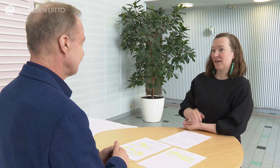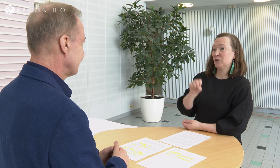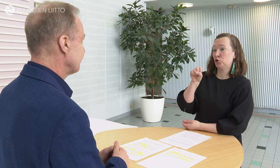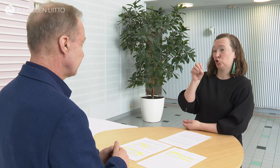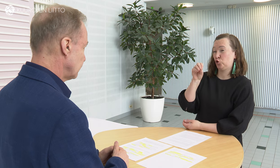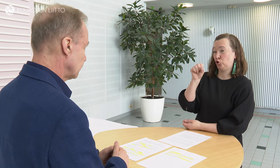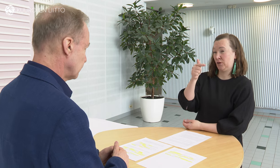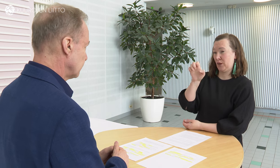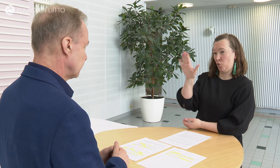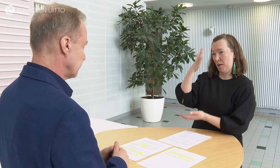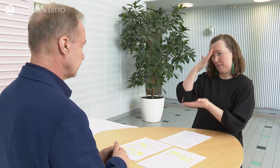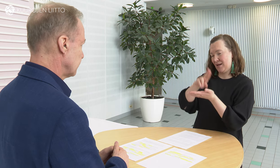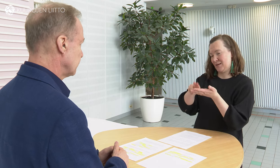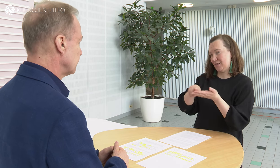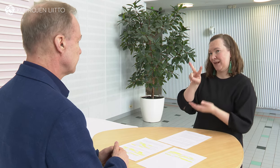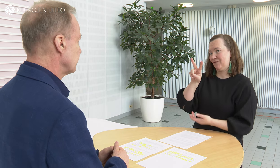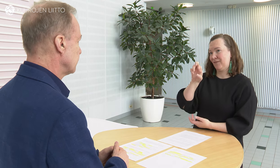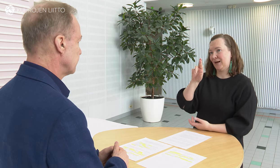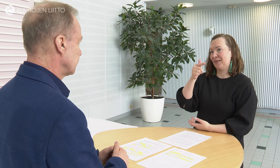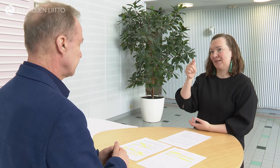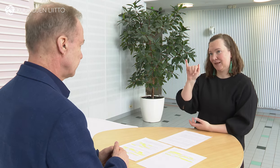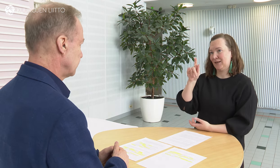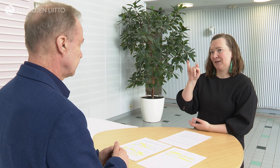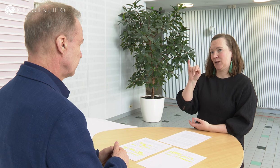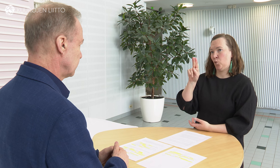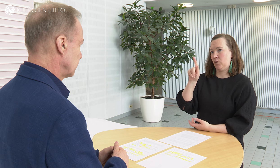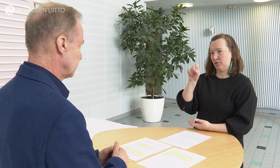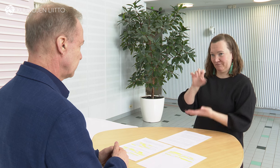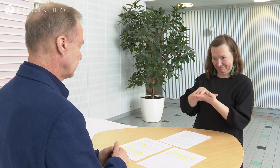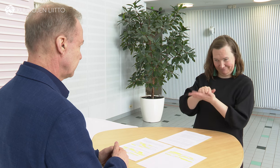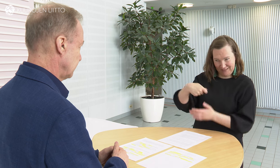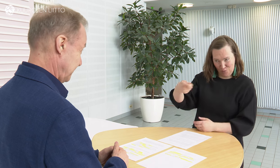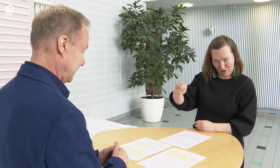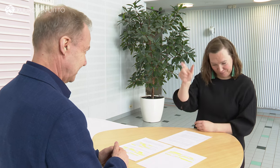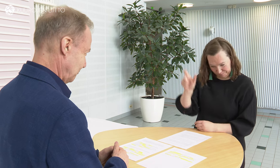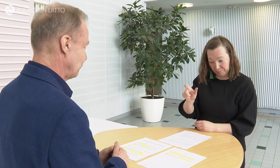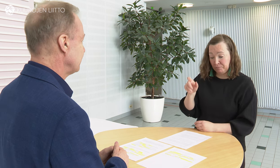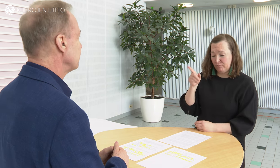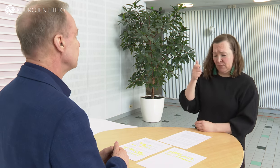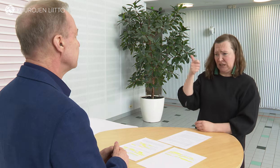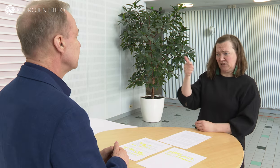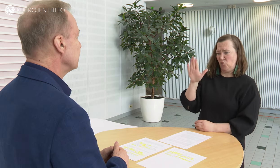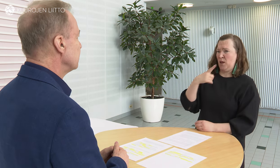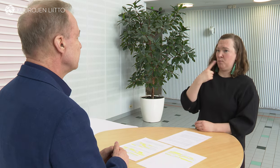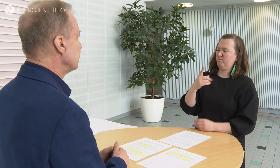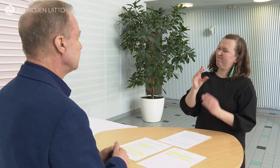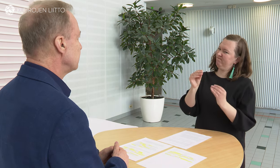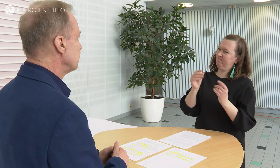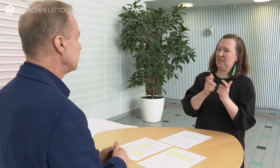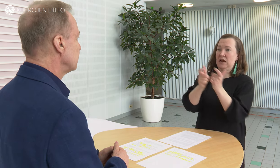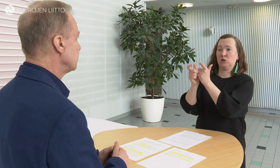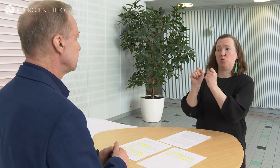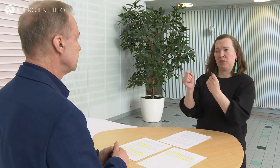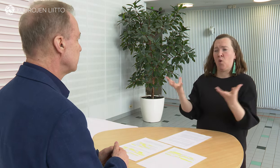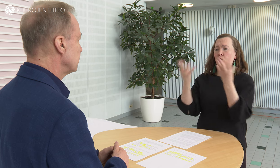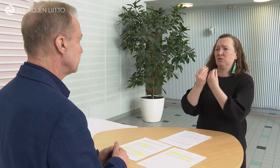SOSTEn pääsihteeri Vertti Kiukas on todennut, että nyt pitää käydä järjestöjen kanssa keskustelua siitä, -